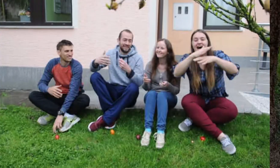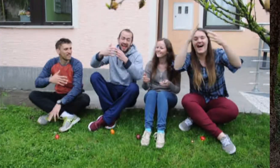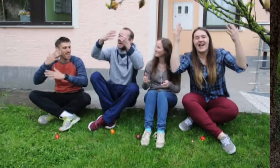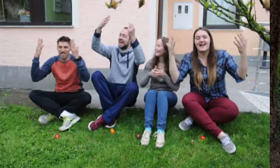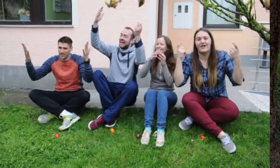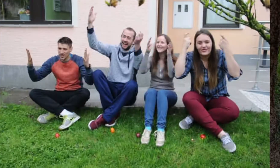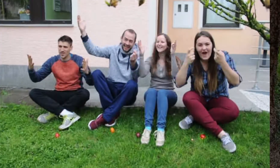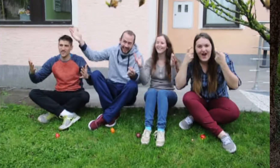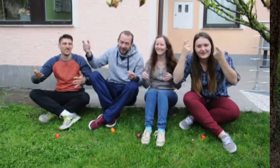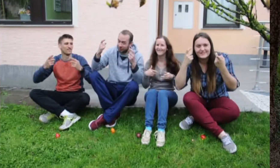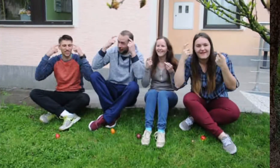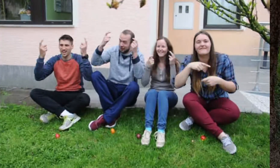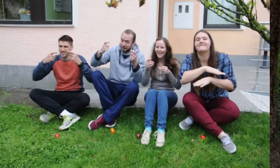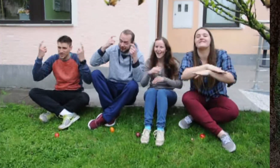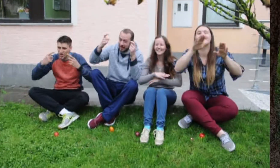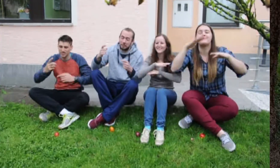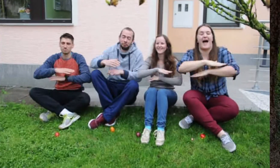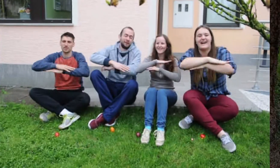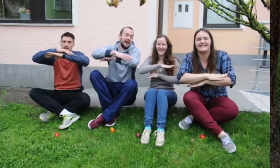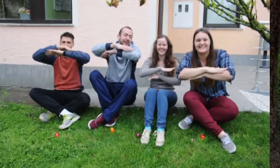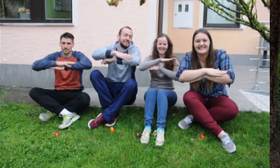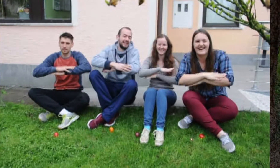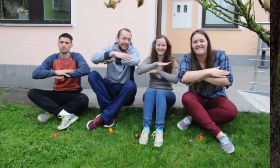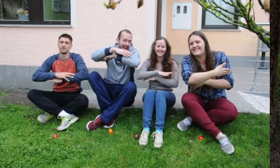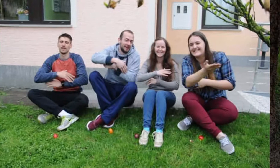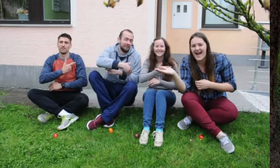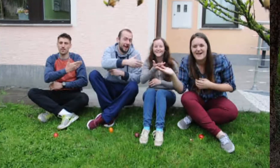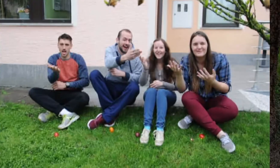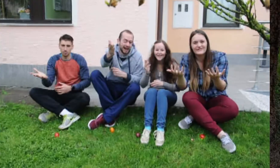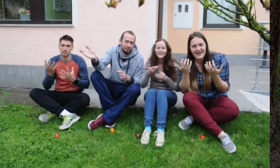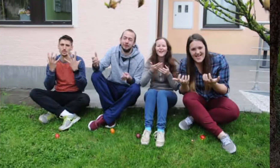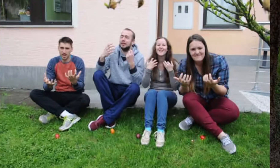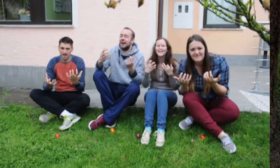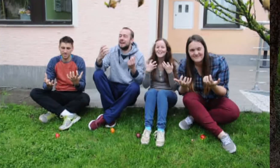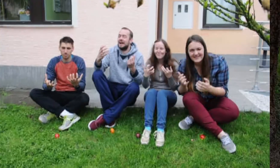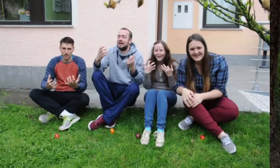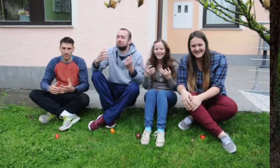Velikonočne praznike vam želimo!